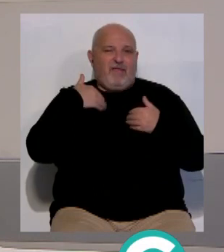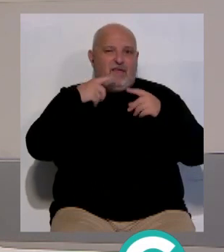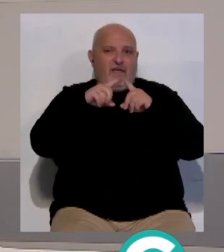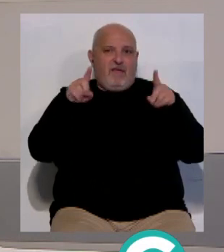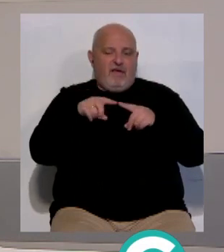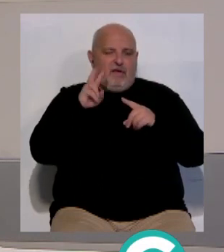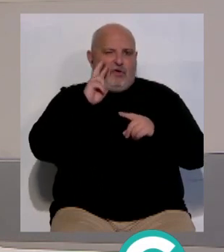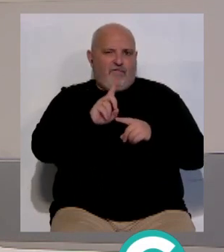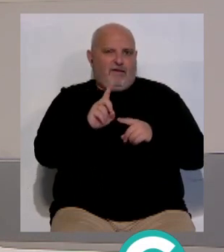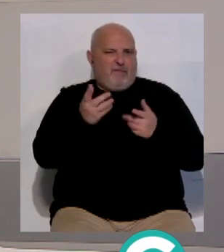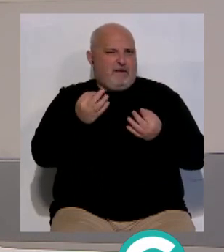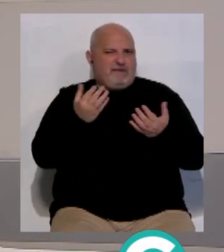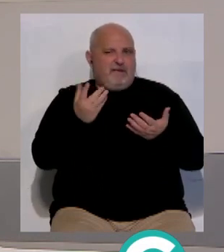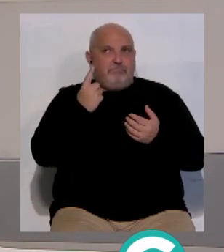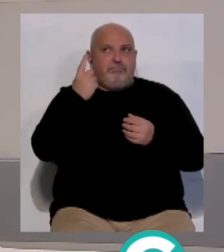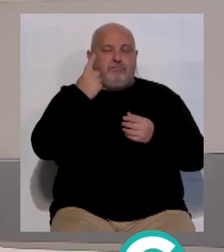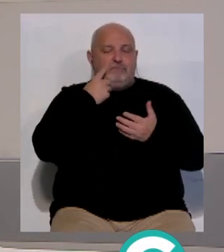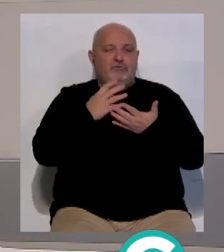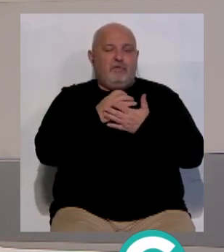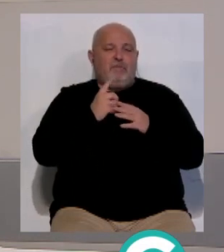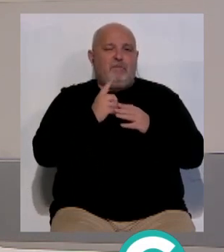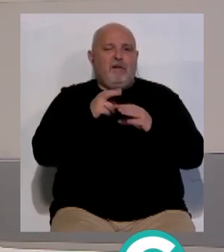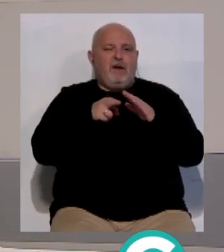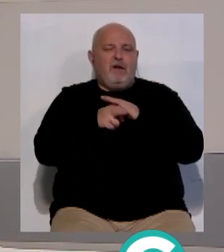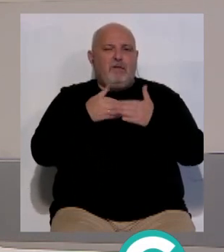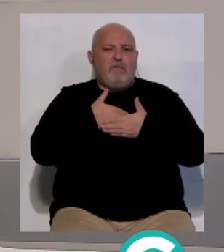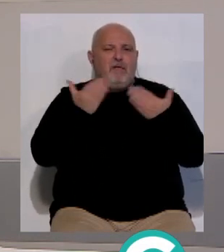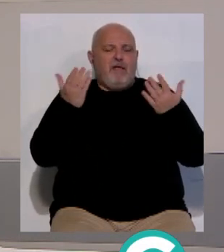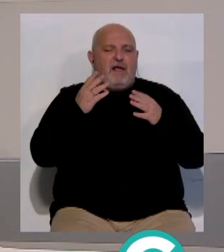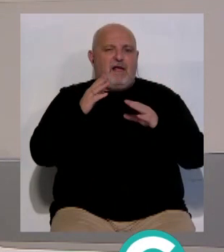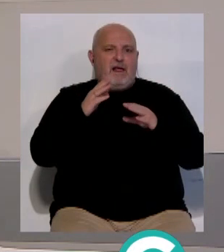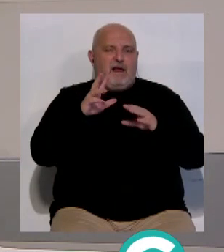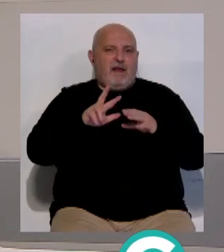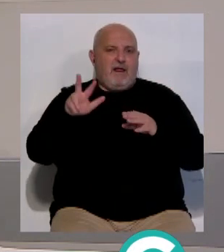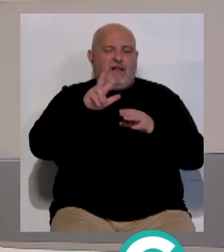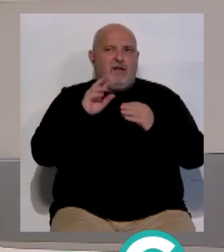una acción en la que todos los medios nacionales escuchamos todos los análisis y todos coinciden O